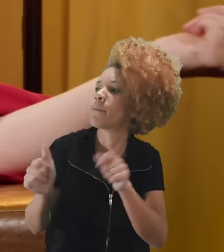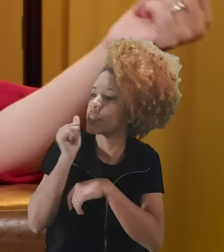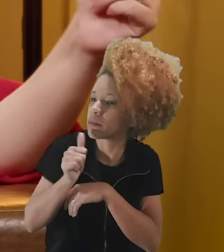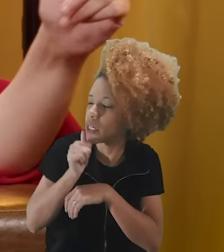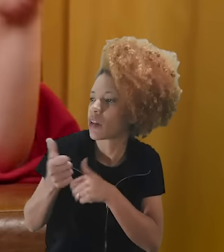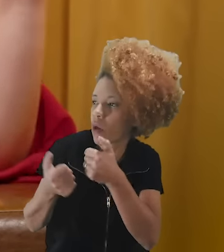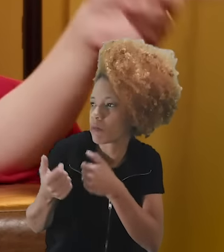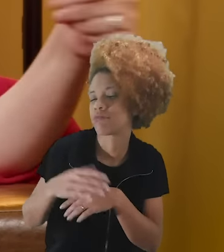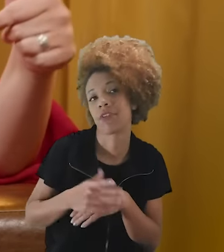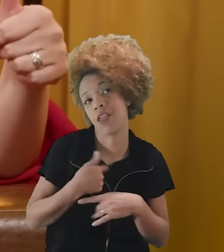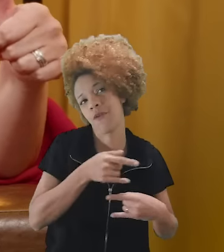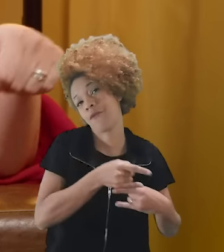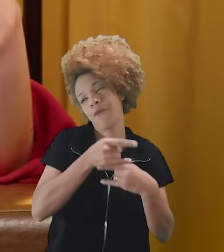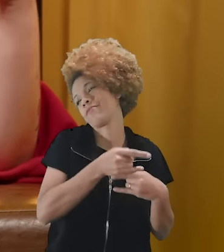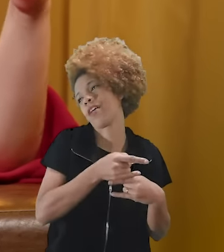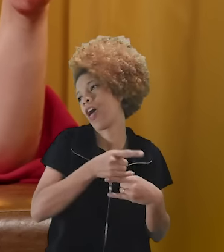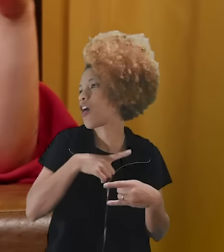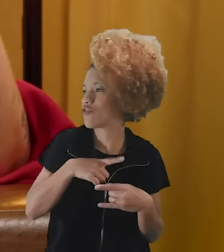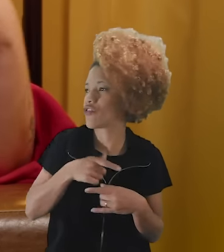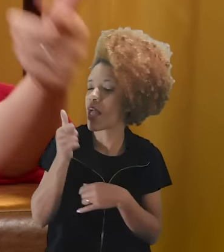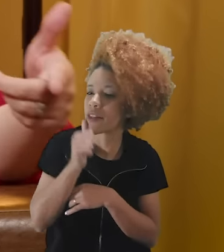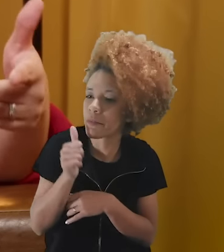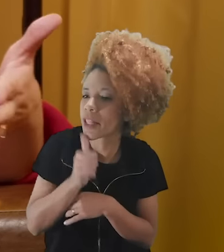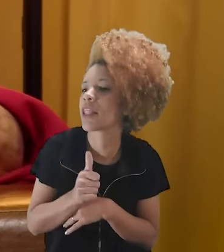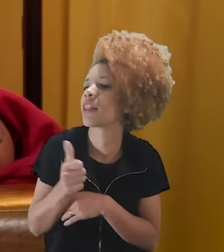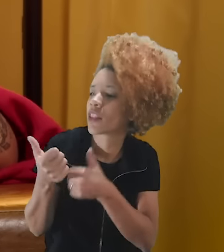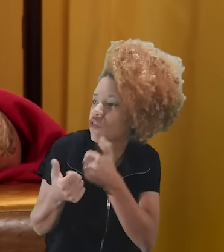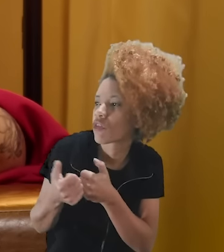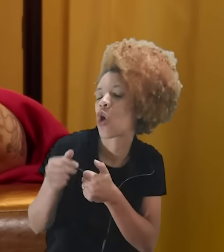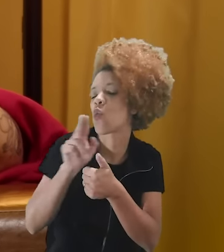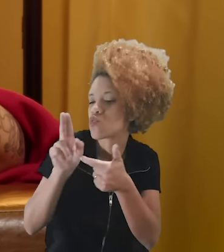então eu abri na minha Live eu e Osvaldo tinha as meninas lá jogando tinha o nome delas eu falava o